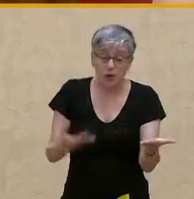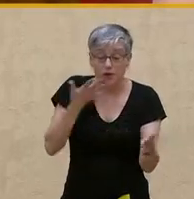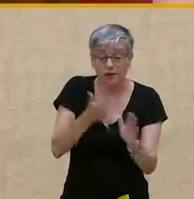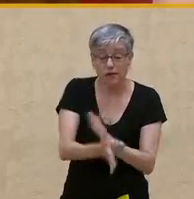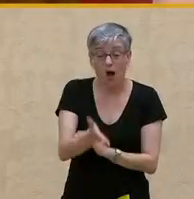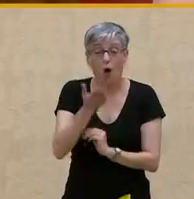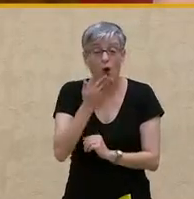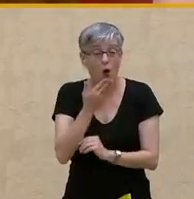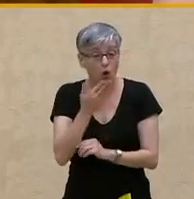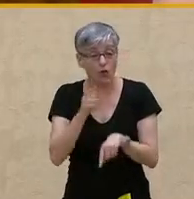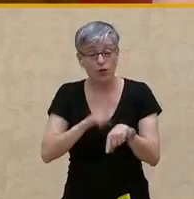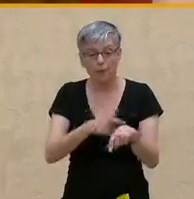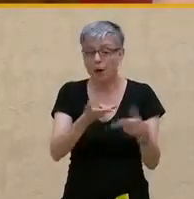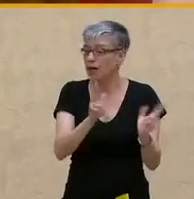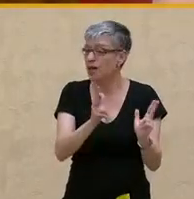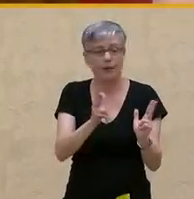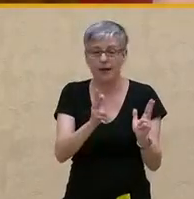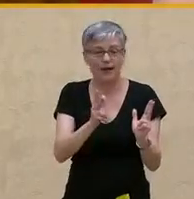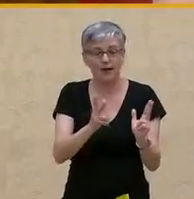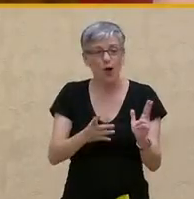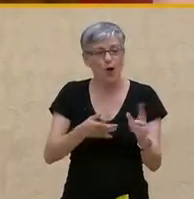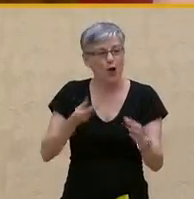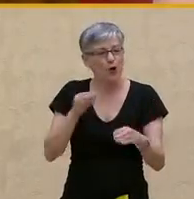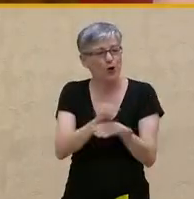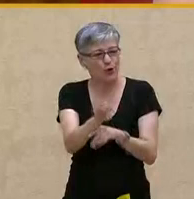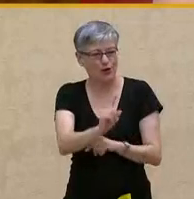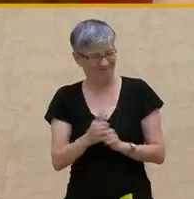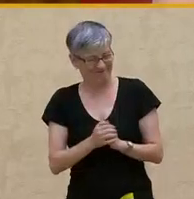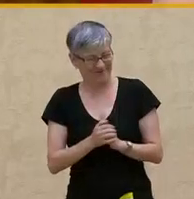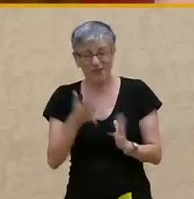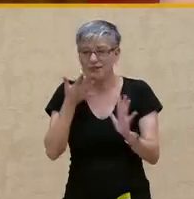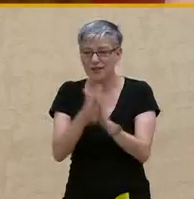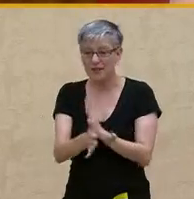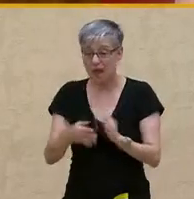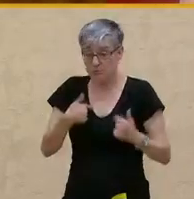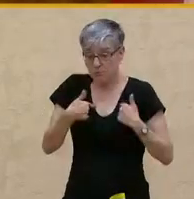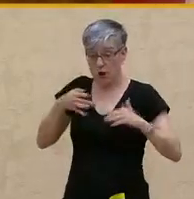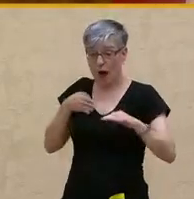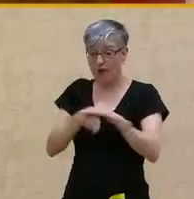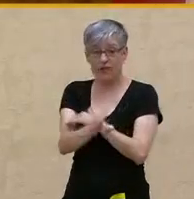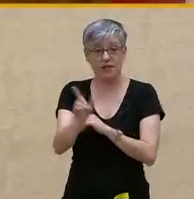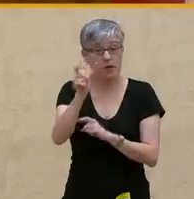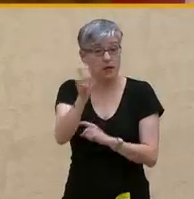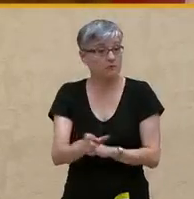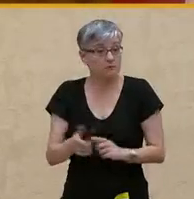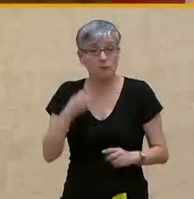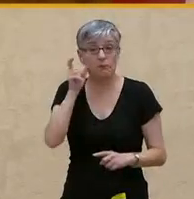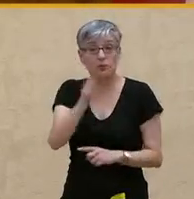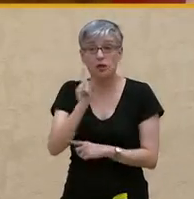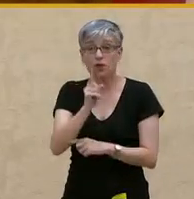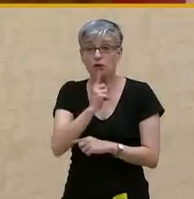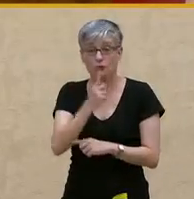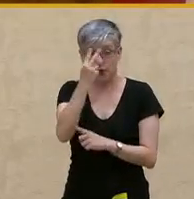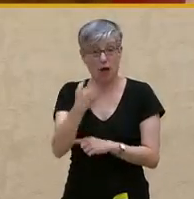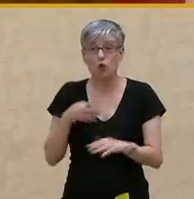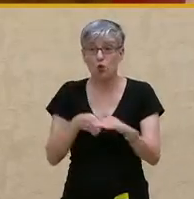considerado, con lo cual no es accesible para mí. Para las personas sordociegas no es accesible.